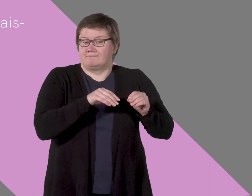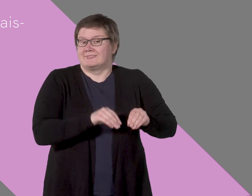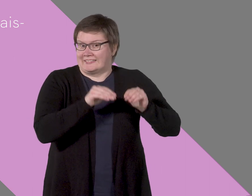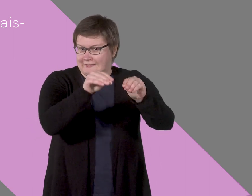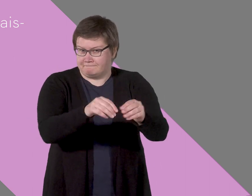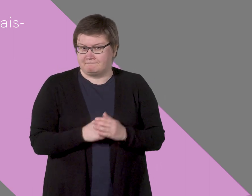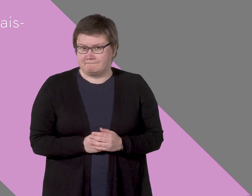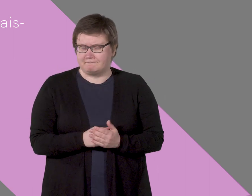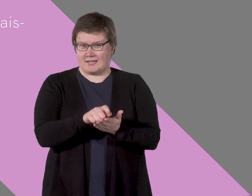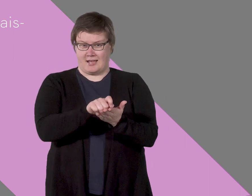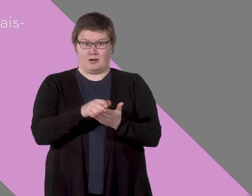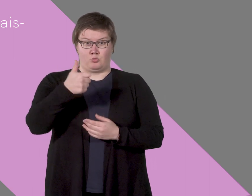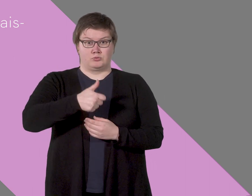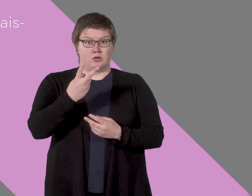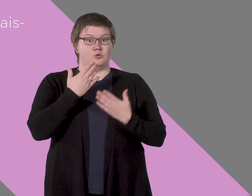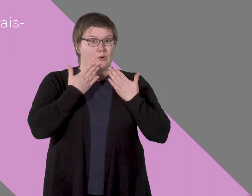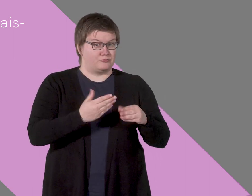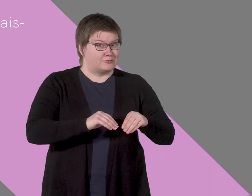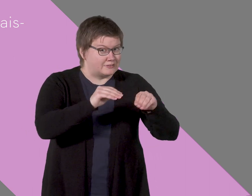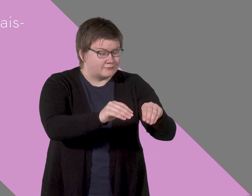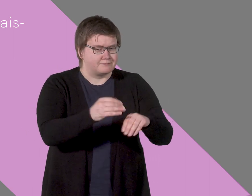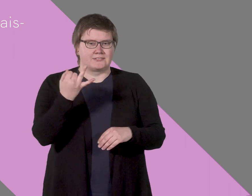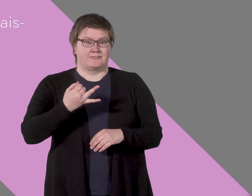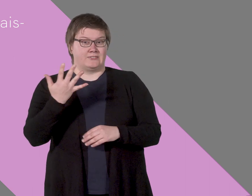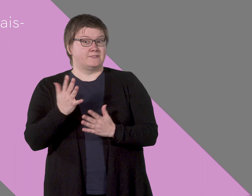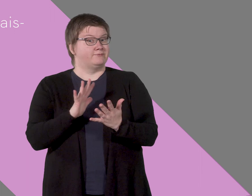keskiviikkona 27.9. äänin 92–75.